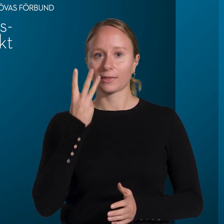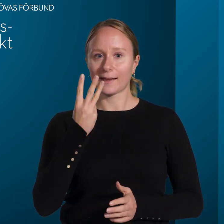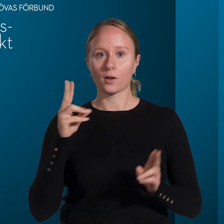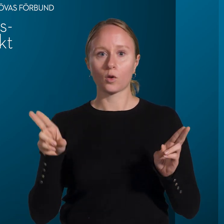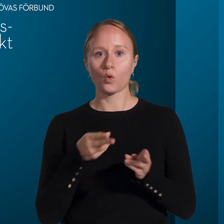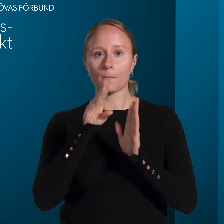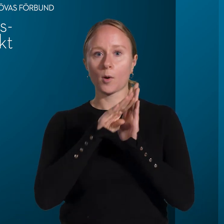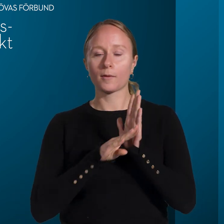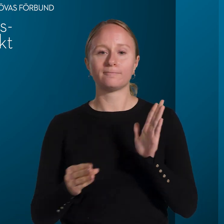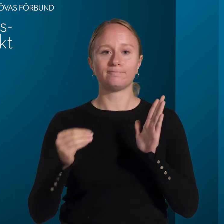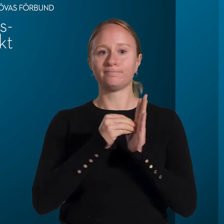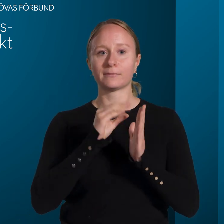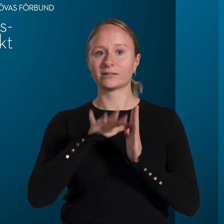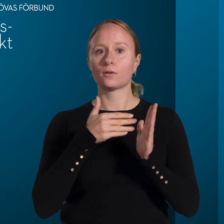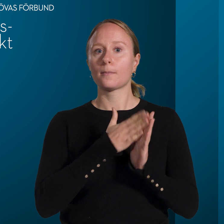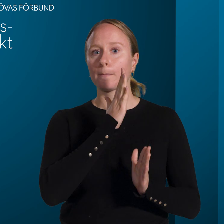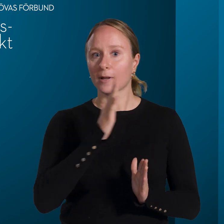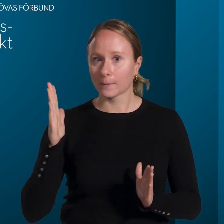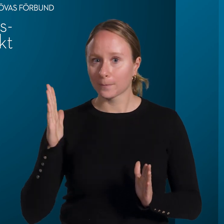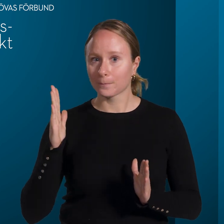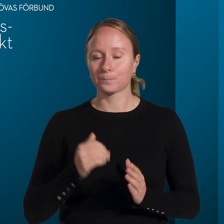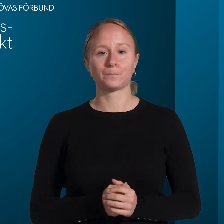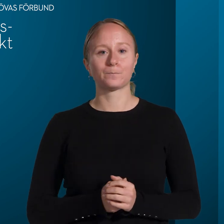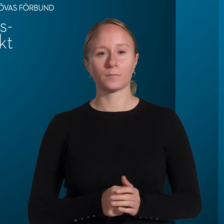Tre nya program har också lagts till i bibliotekets samling.